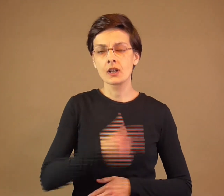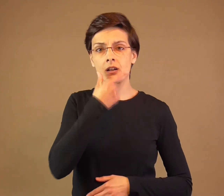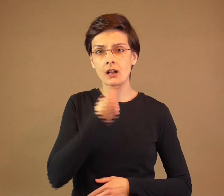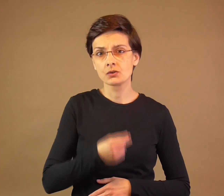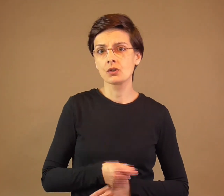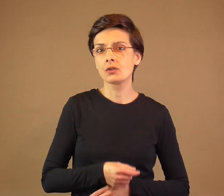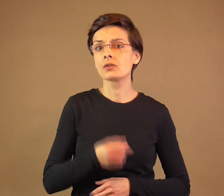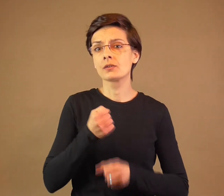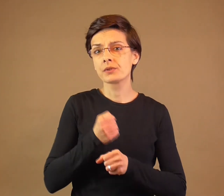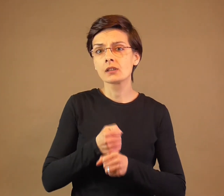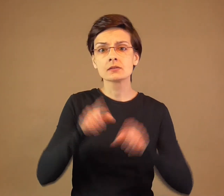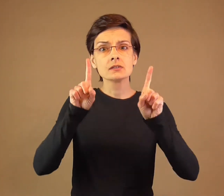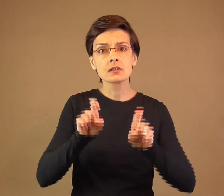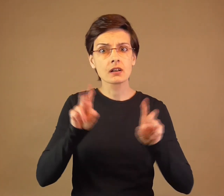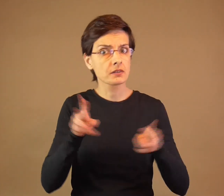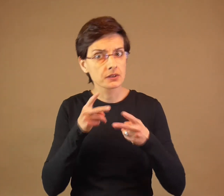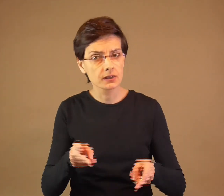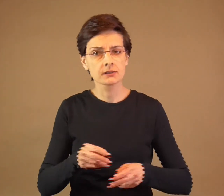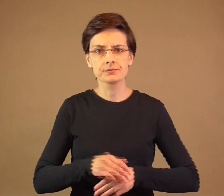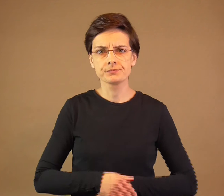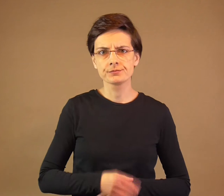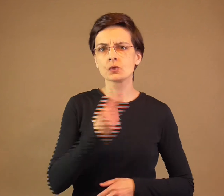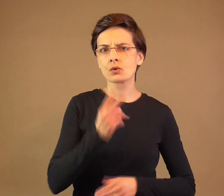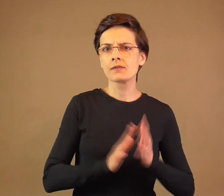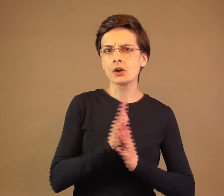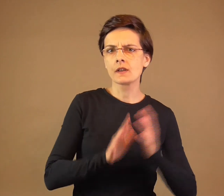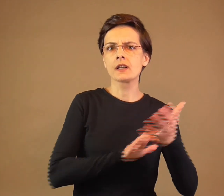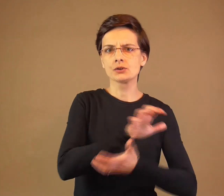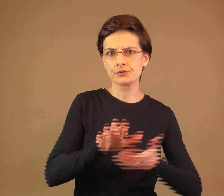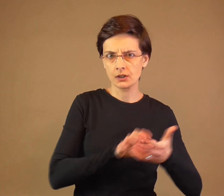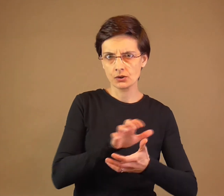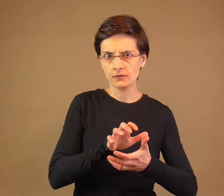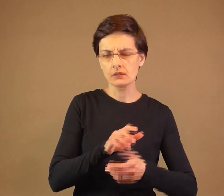Tadeusz Kantor zaczął swoją twórczość w czasie II Wojny Światowej.